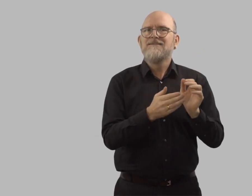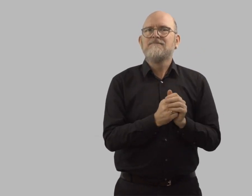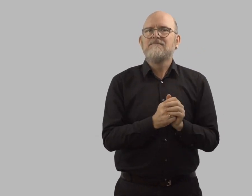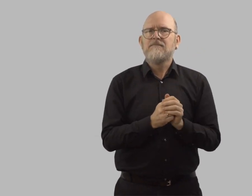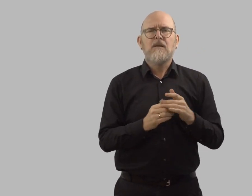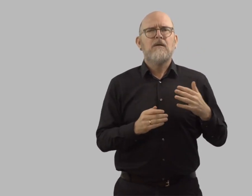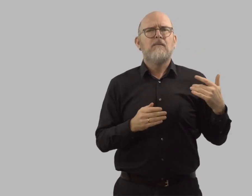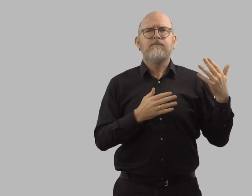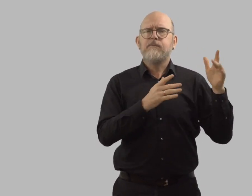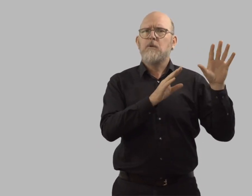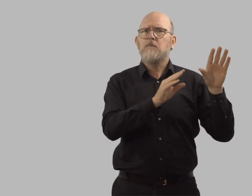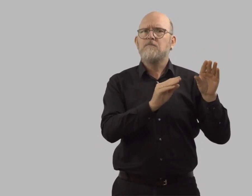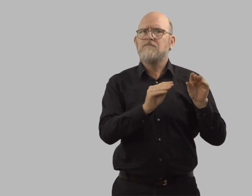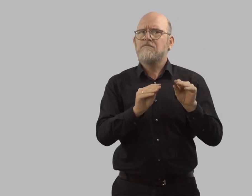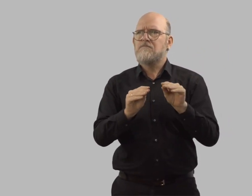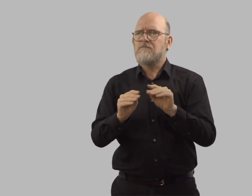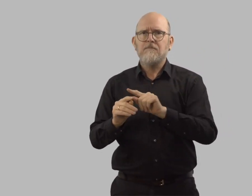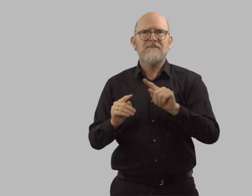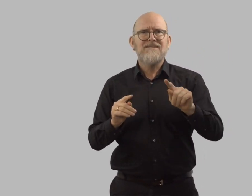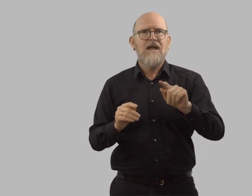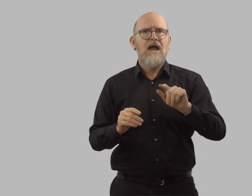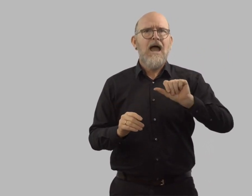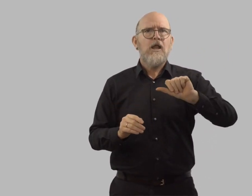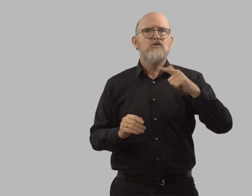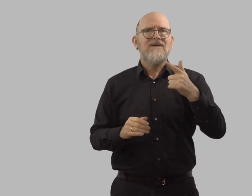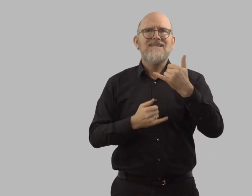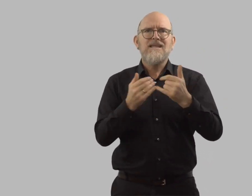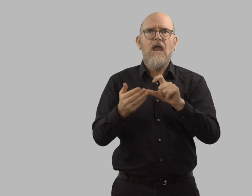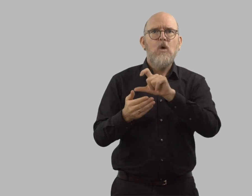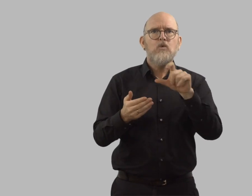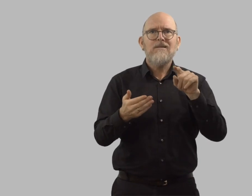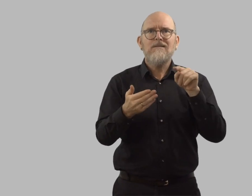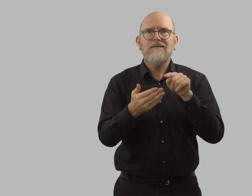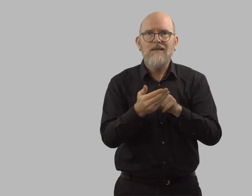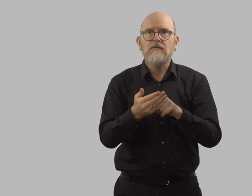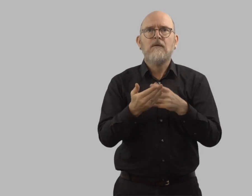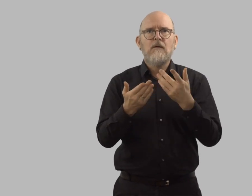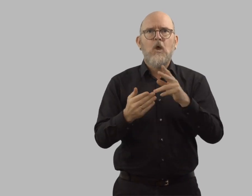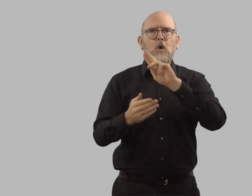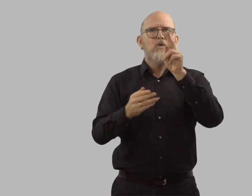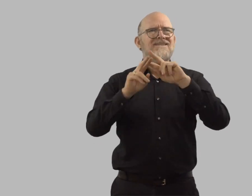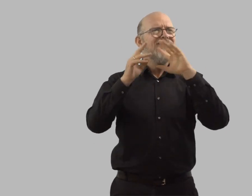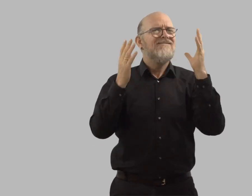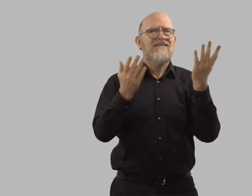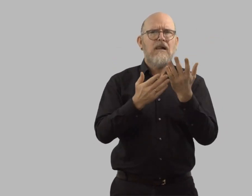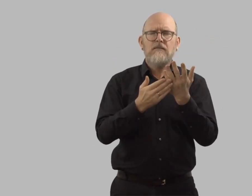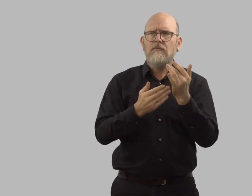Die Kunstwelt hat ihr Werk